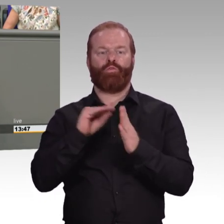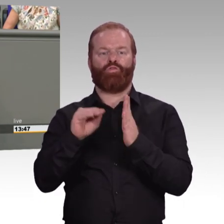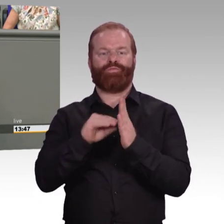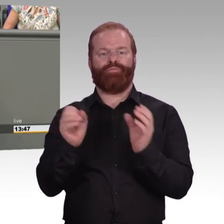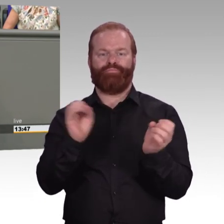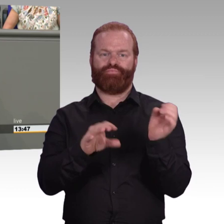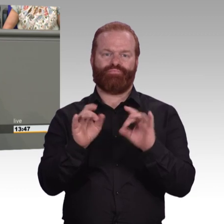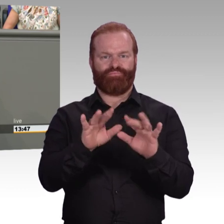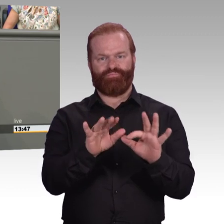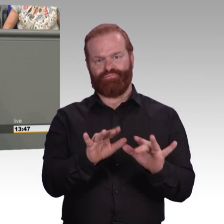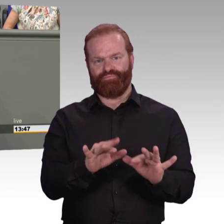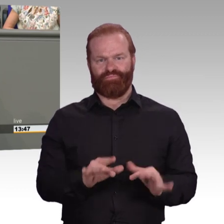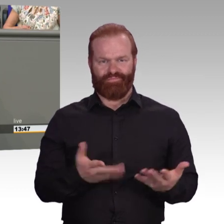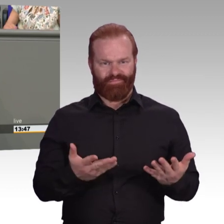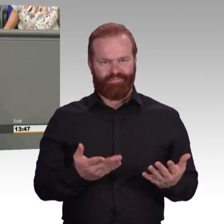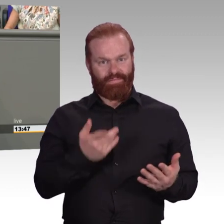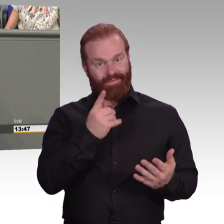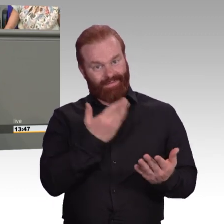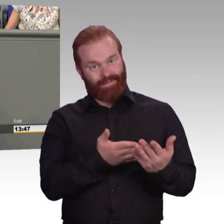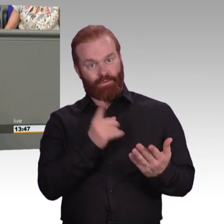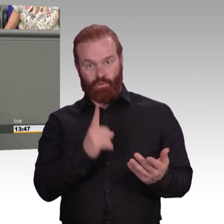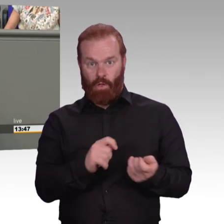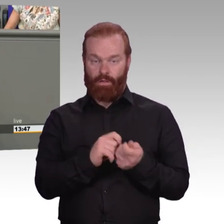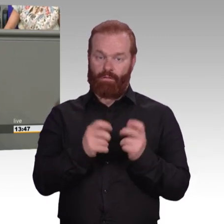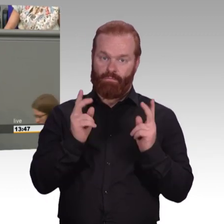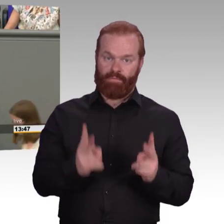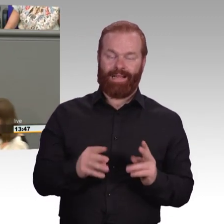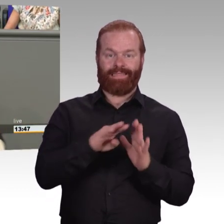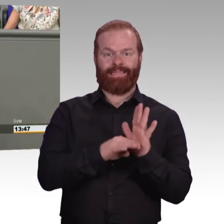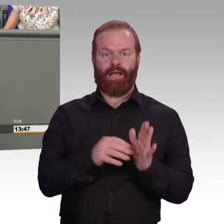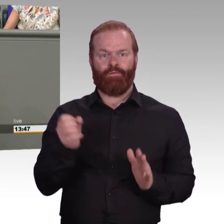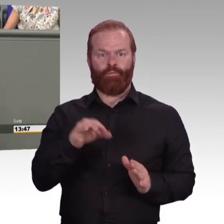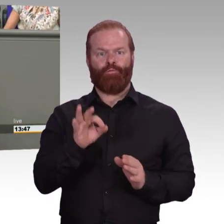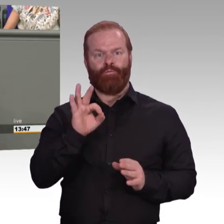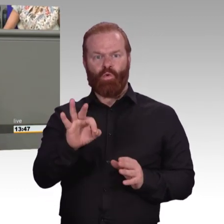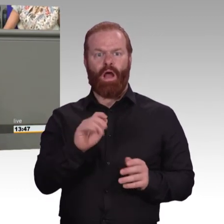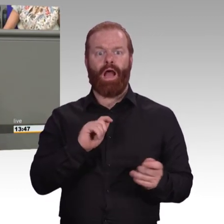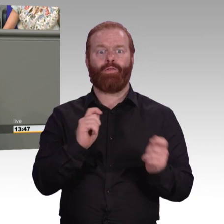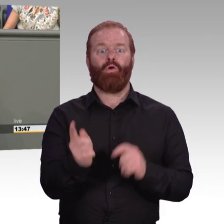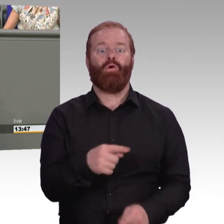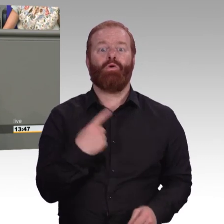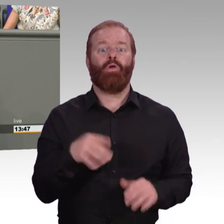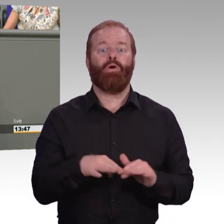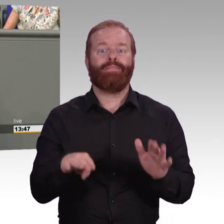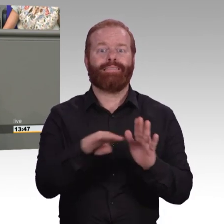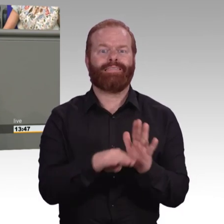inhaltlich aber nicht. Sie kennen Artikel 6, Absatz 1, er wurde oft zitiert heute, Ehe und Familie stehen unter dem staatlichen Schutz